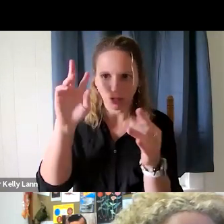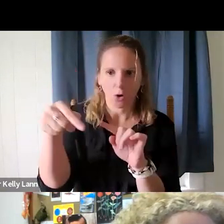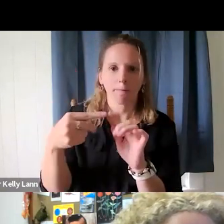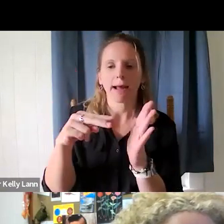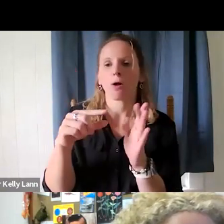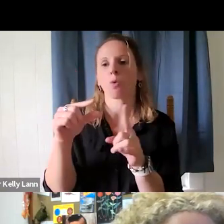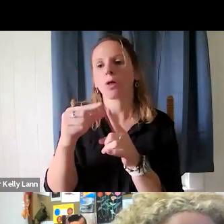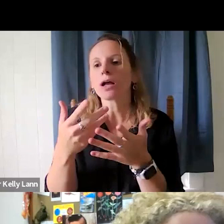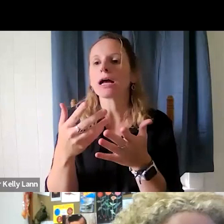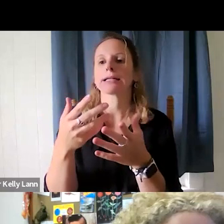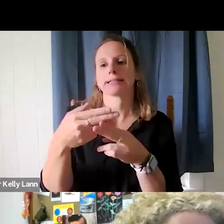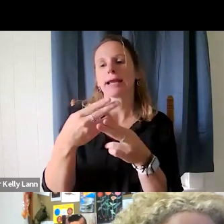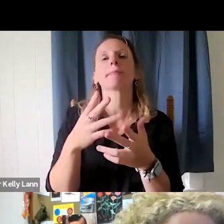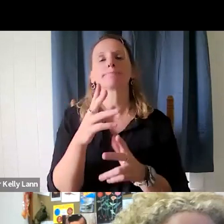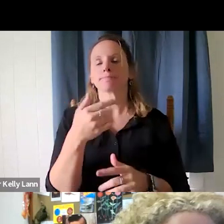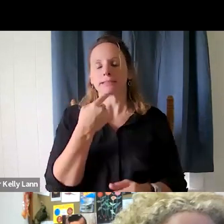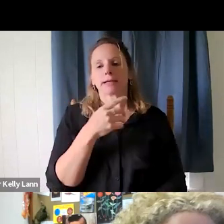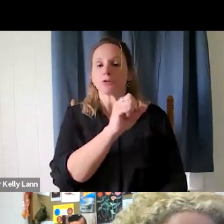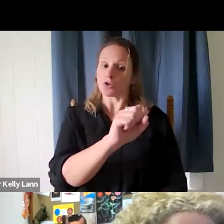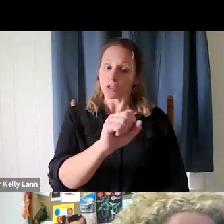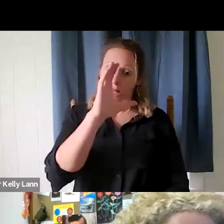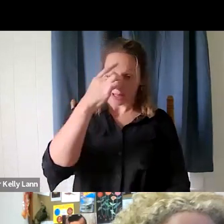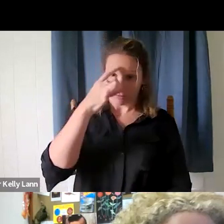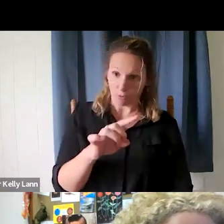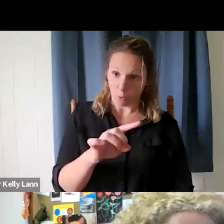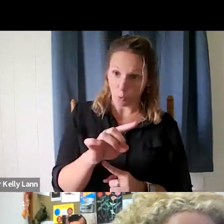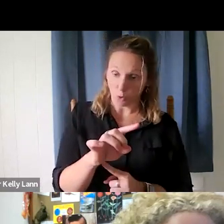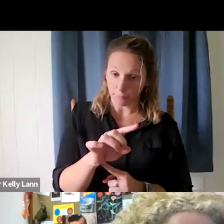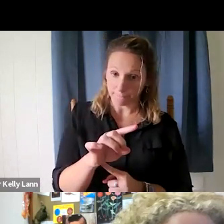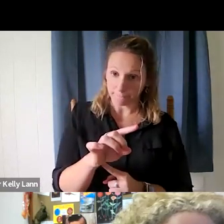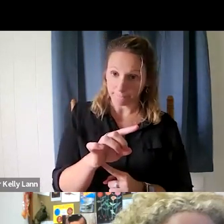yo solo diría: "La seguridad social busca información...